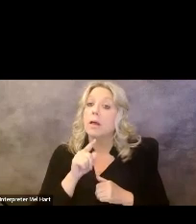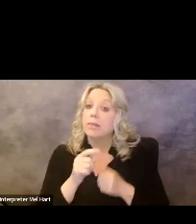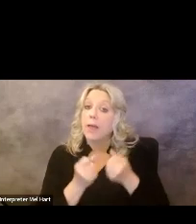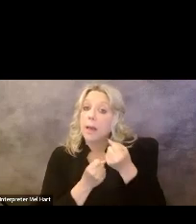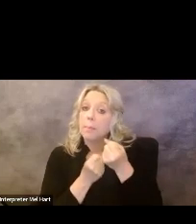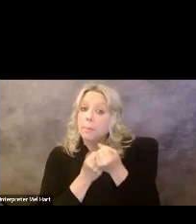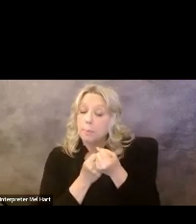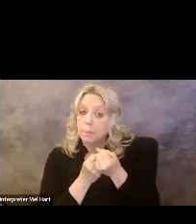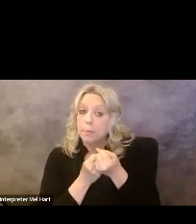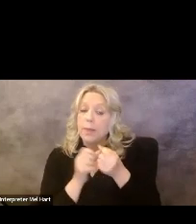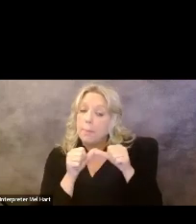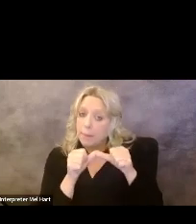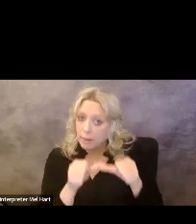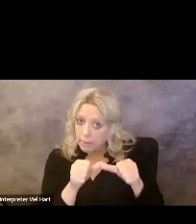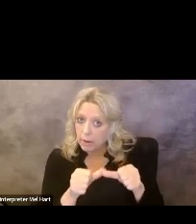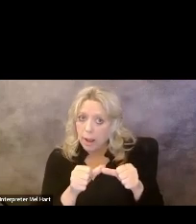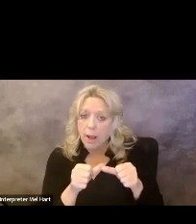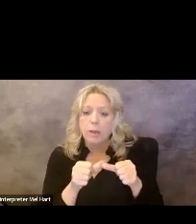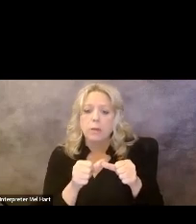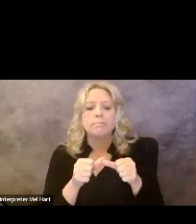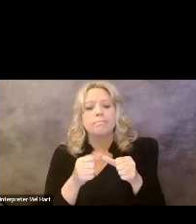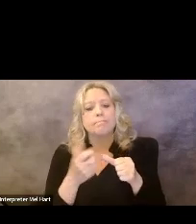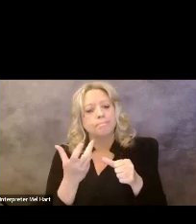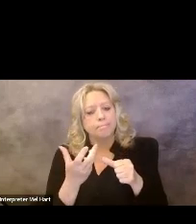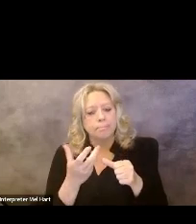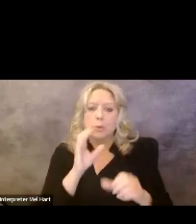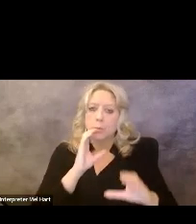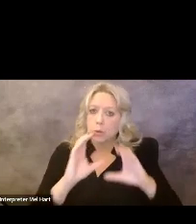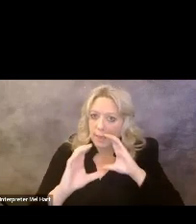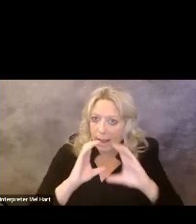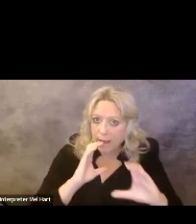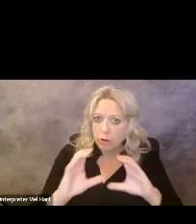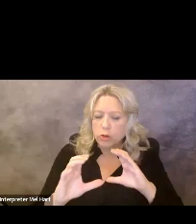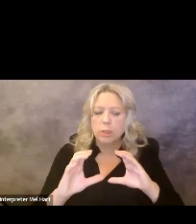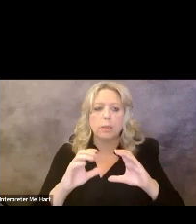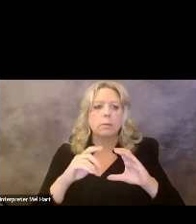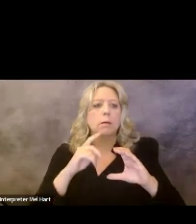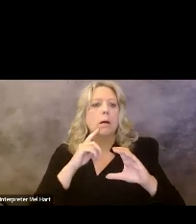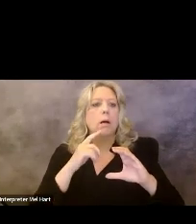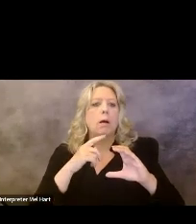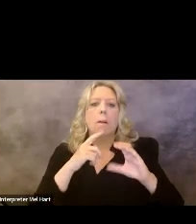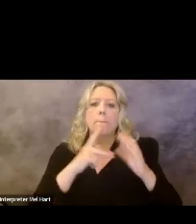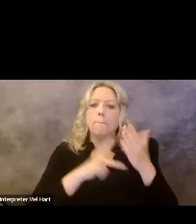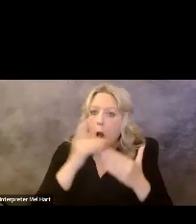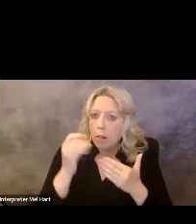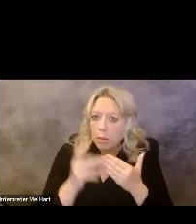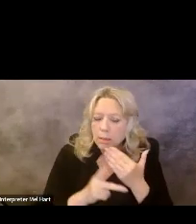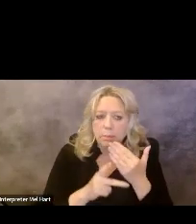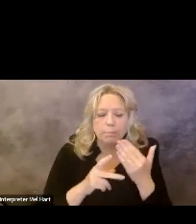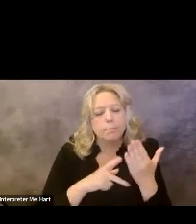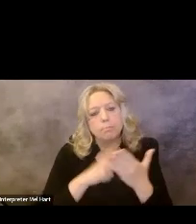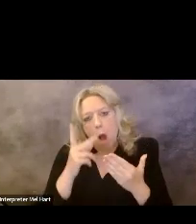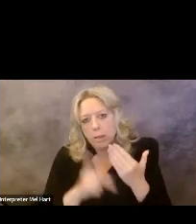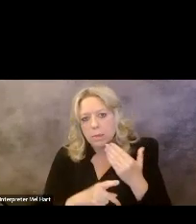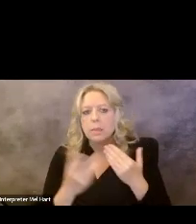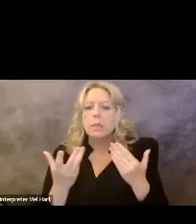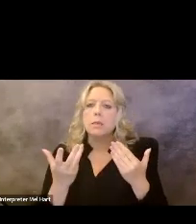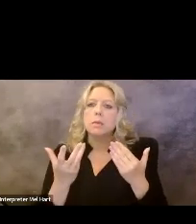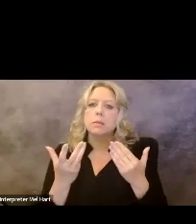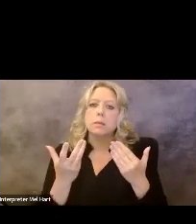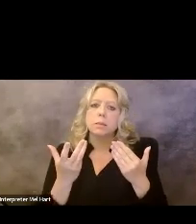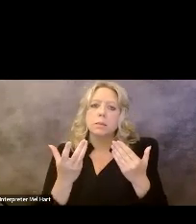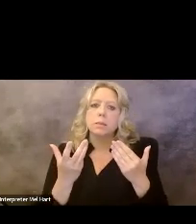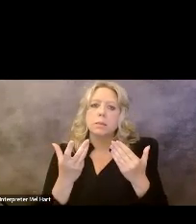Hacen que las políticas o los manuales para padres y los planes locales de SELPA estén disponibles y sean de fácil acceso.